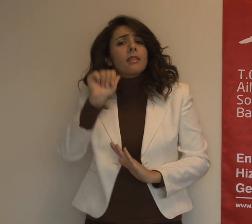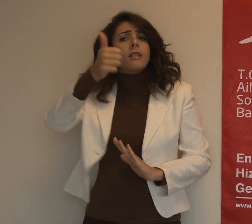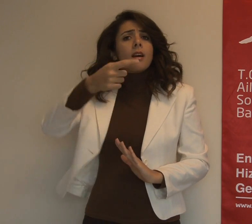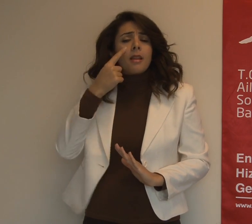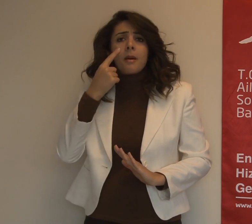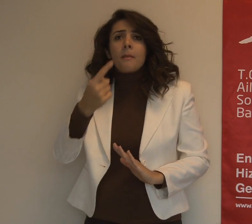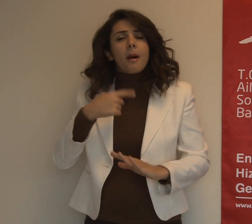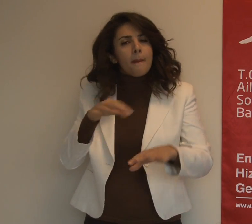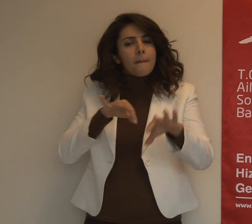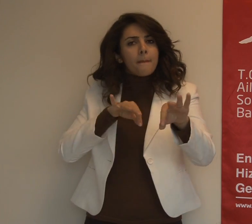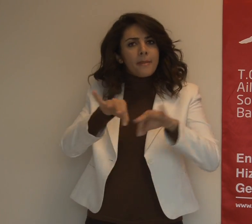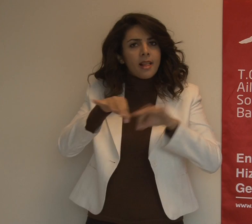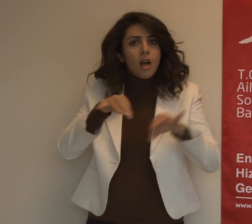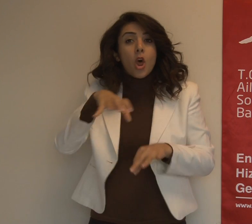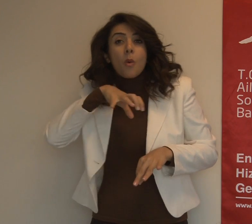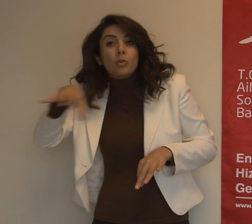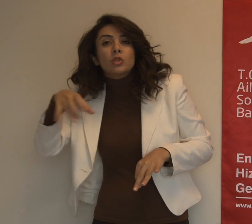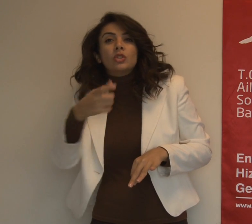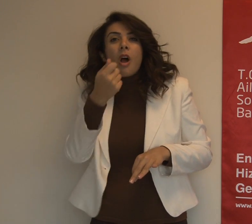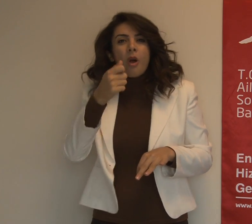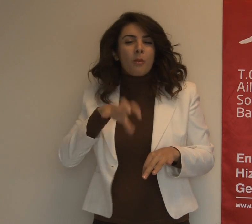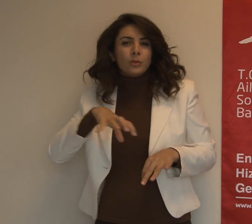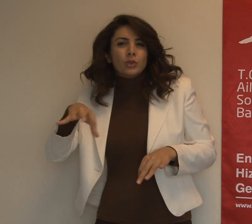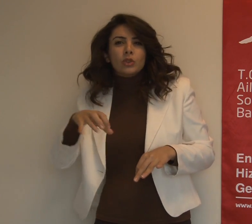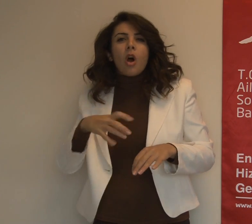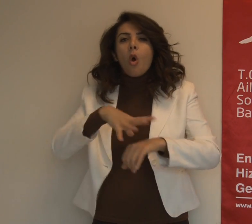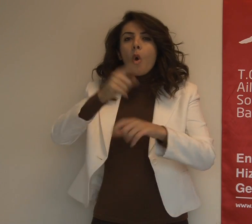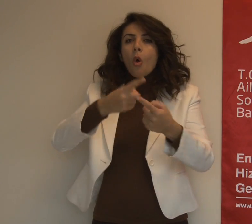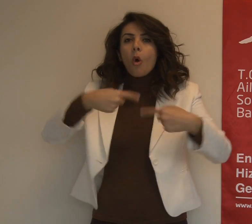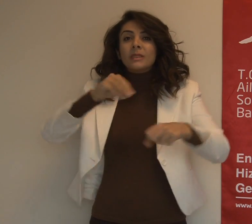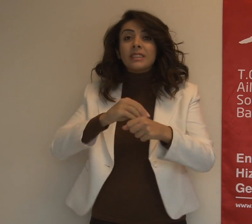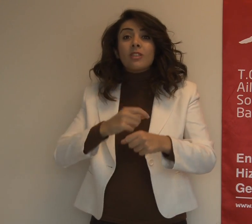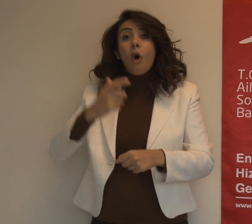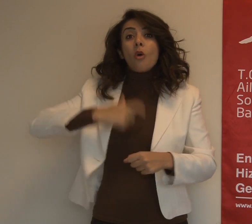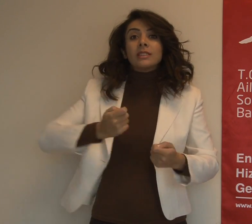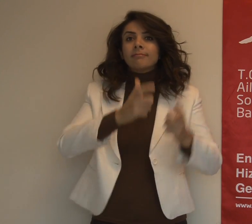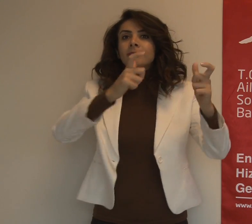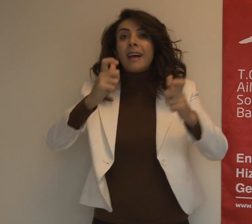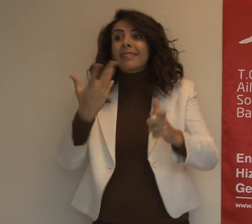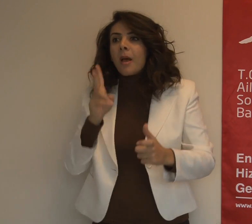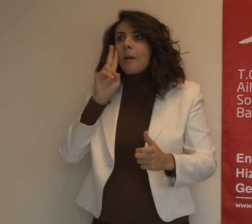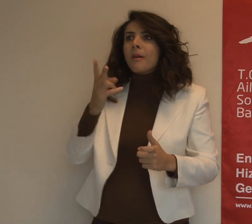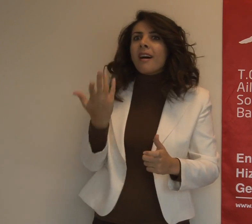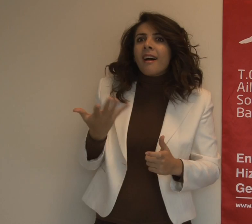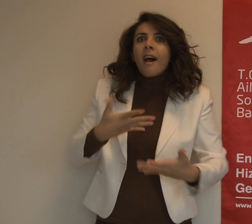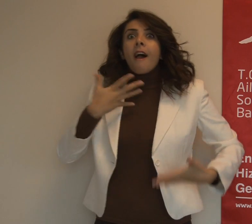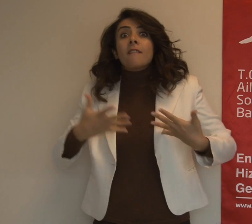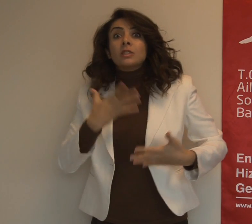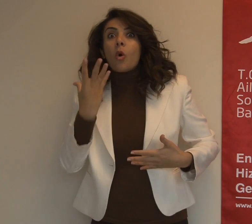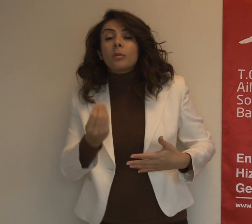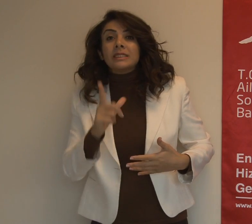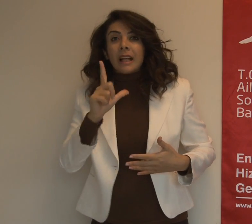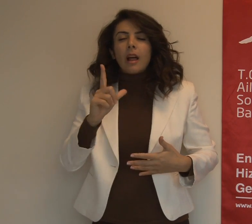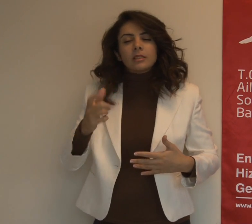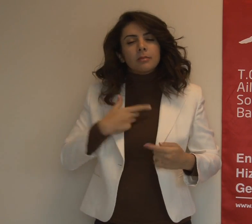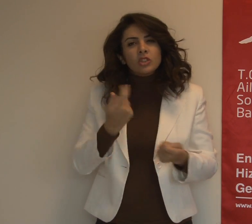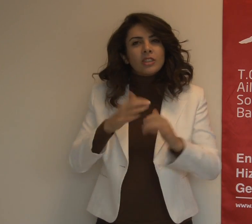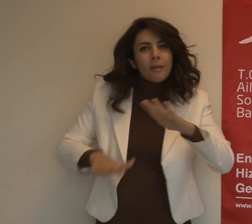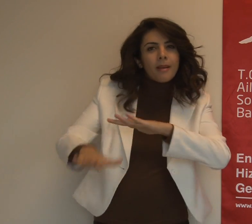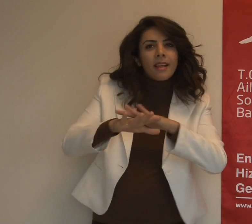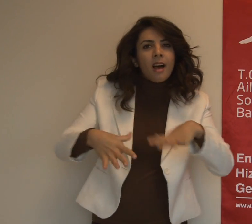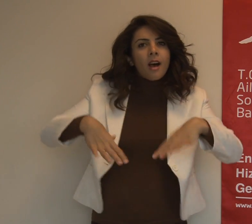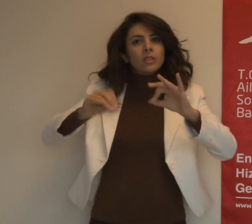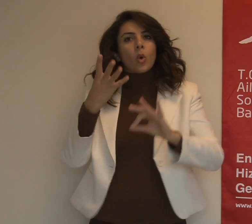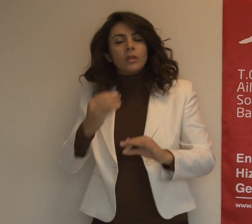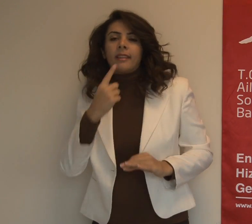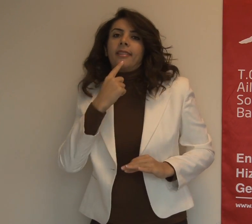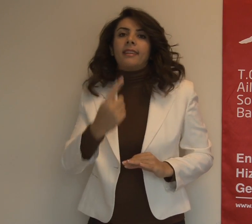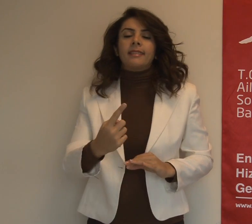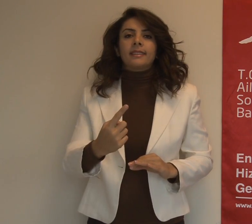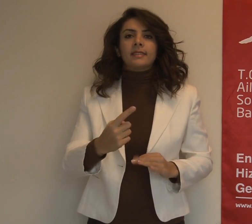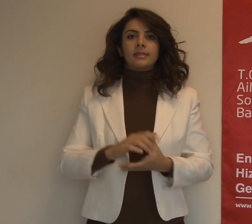Yarın Plan ve Bütçe Komisyonunda özel sektörü daha cazibeli hale getirecek bir altyapı oluşturacağız" dedi.